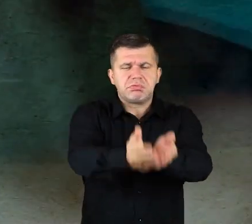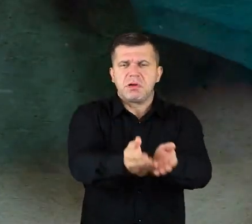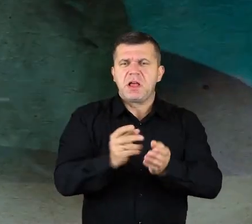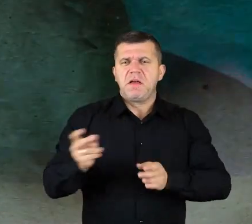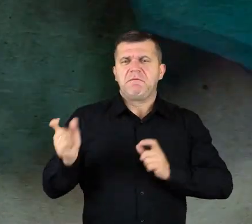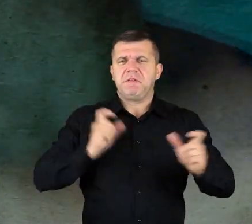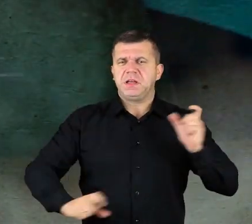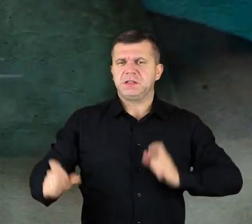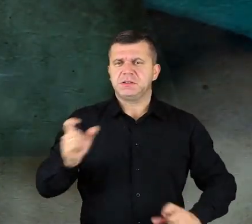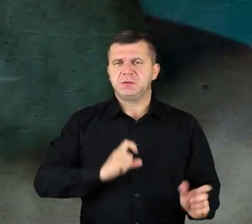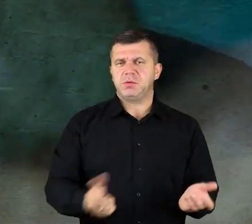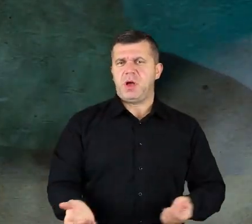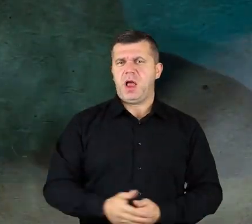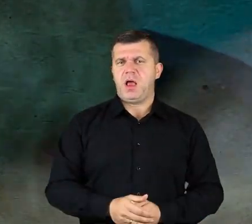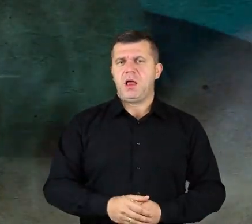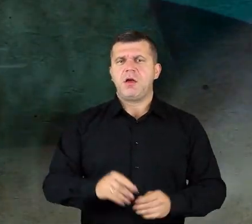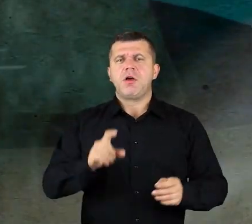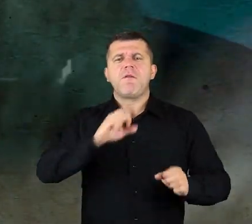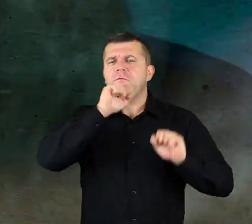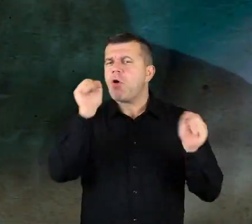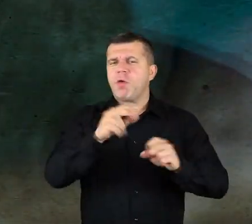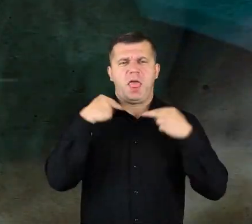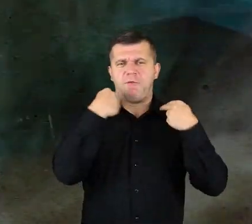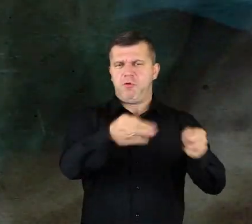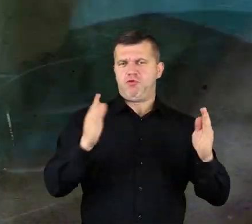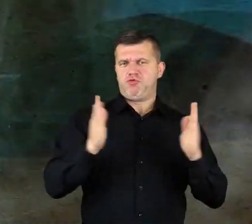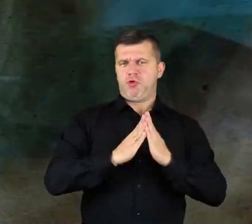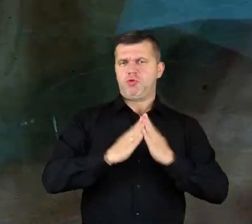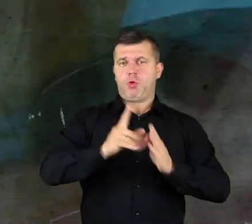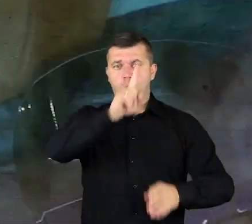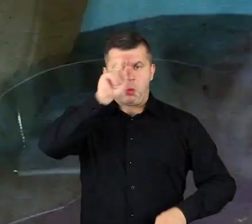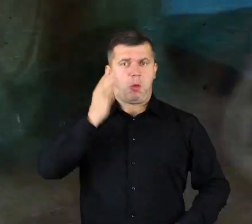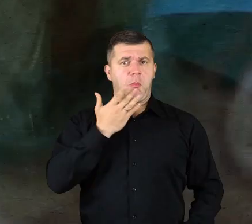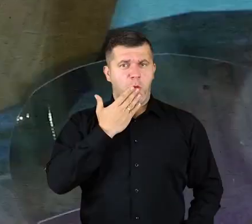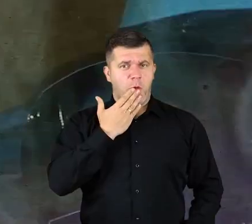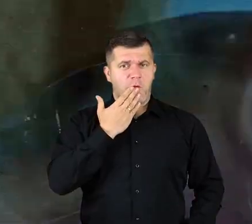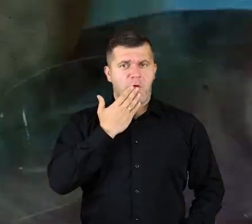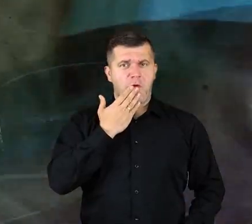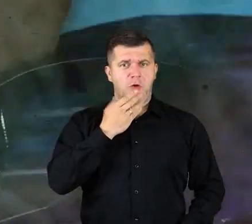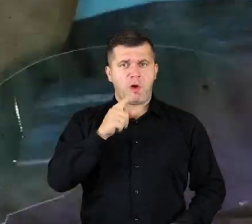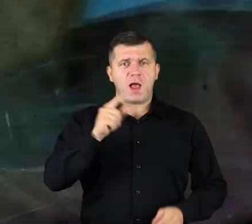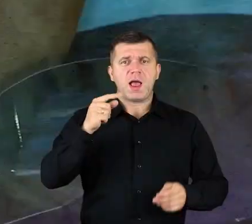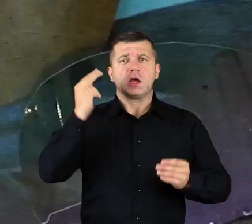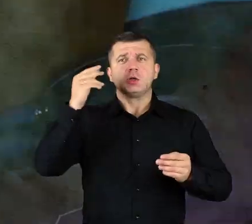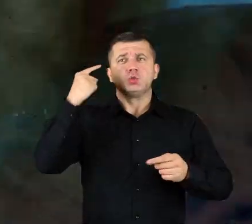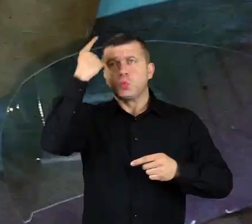i nigdy nie dopłynęła do swoich domów. Ludzie mówią, że o zachodzie słońca,